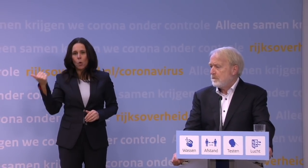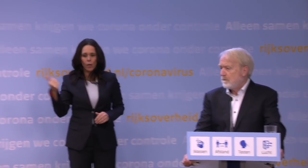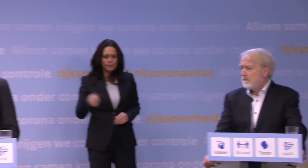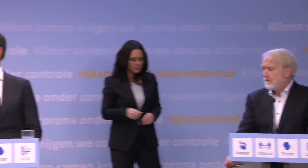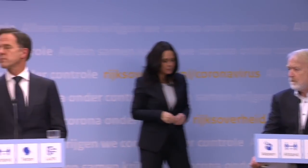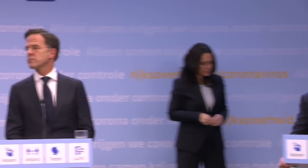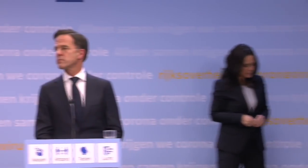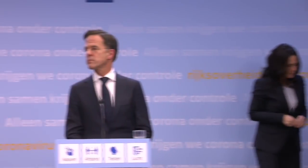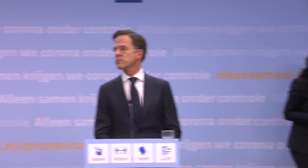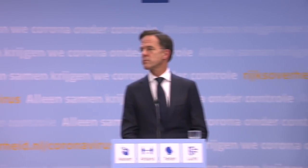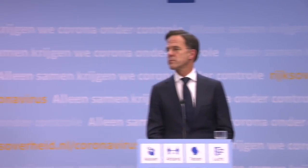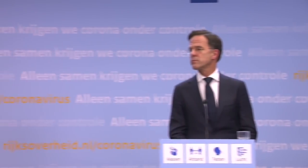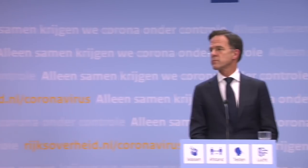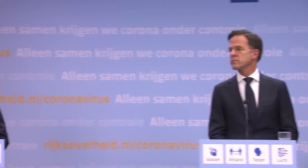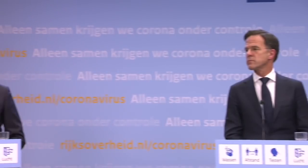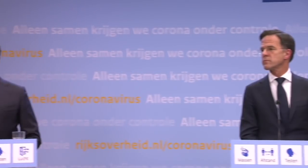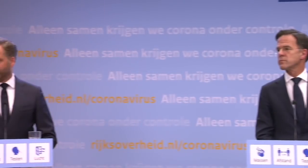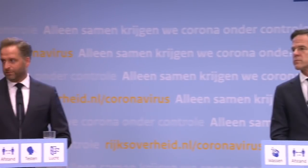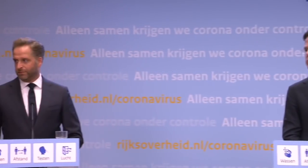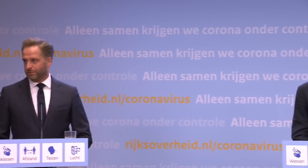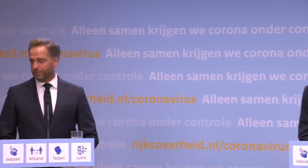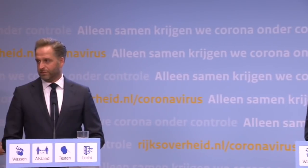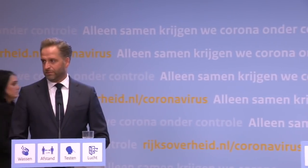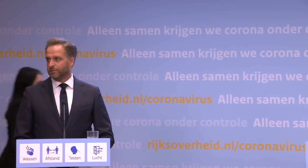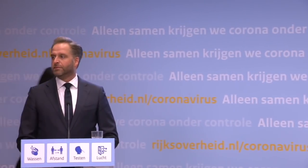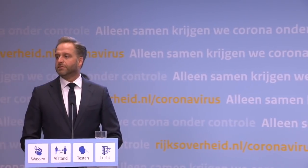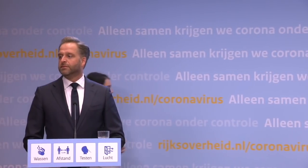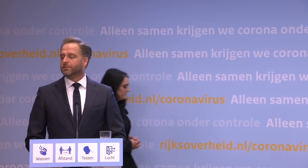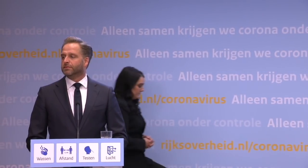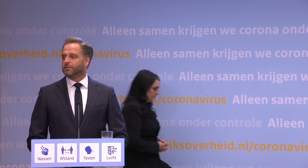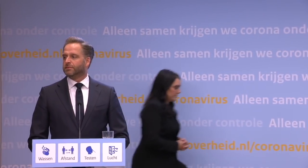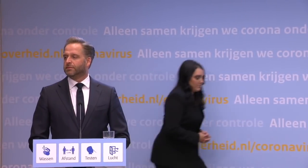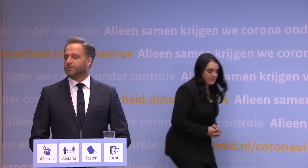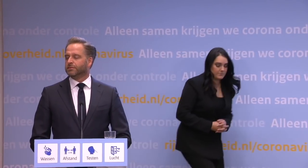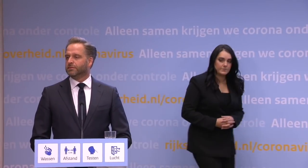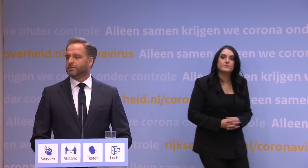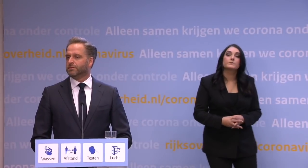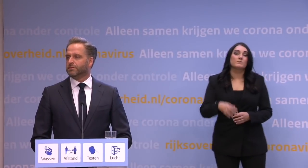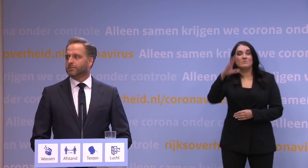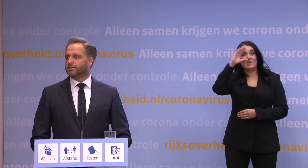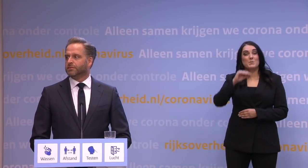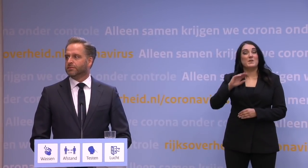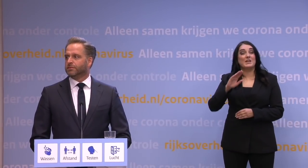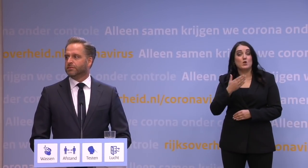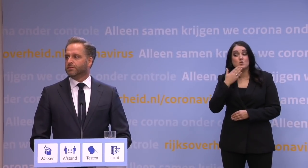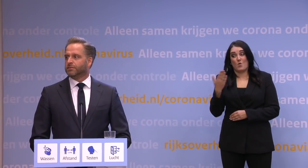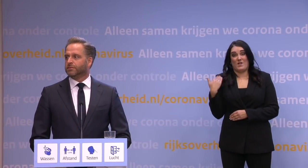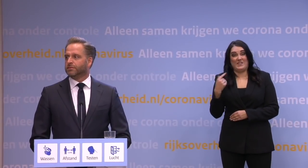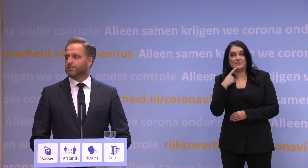Hij zei dat er een nieuw vaccin moet komen, komt. Is het dan zo dat we nu, met dat boosteren,